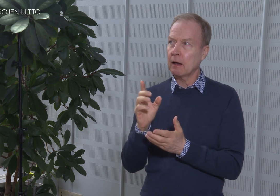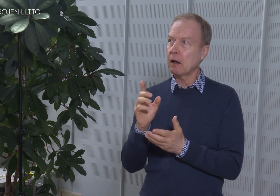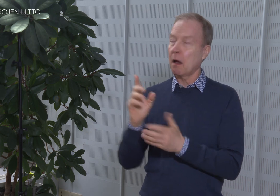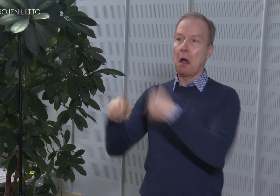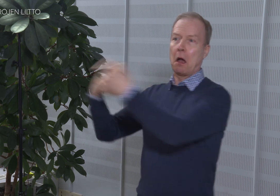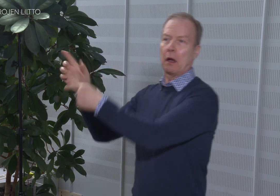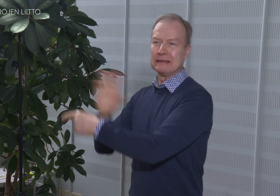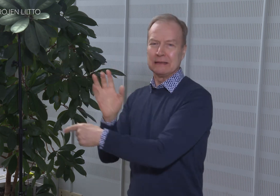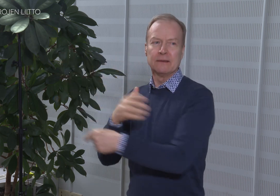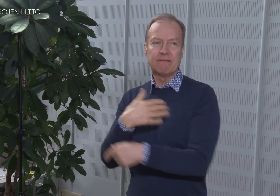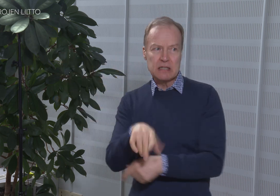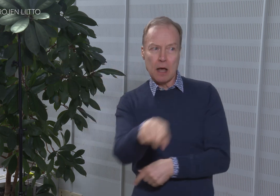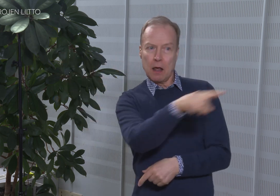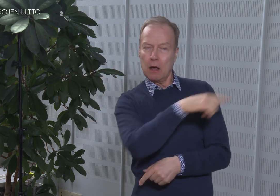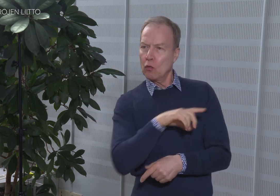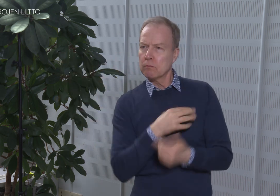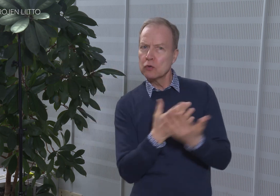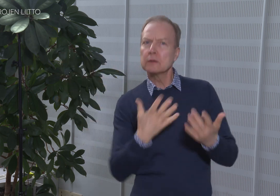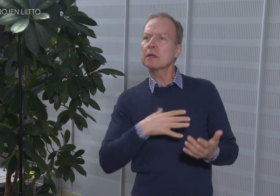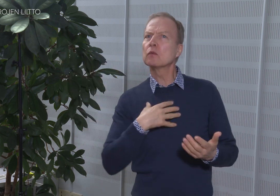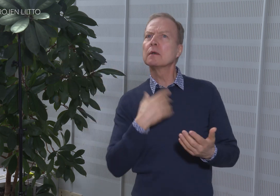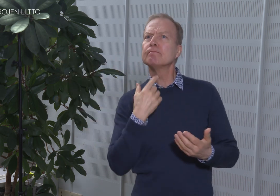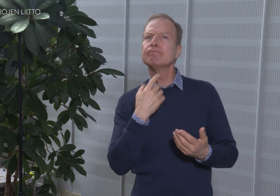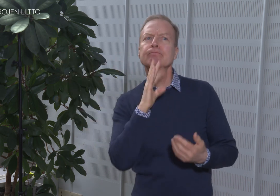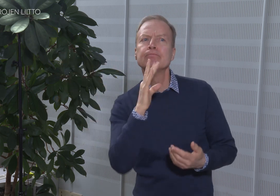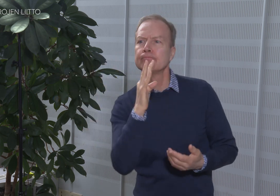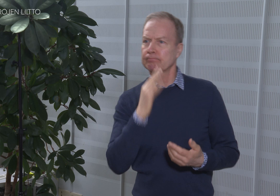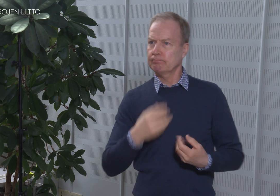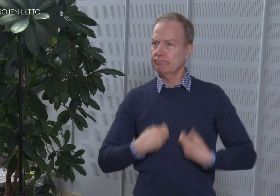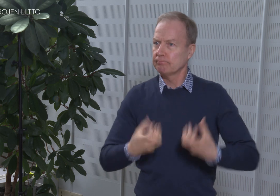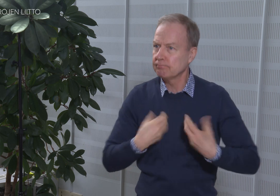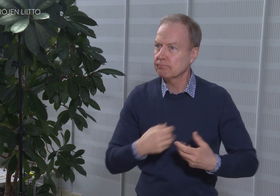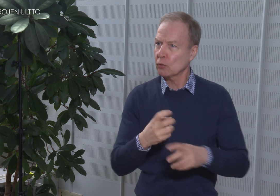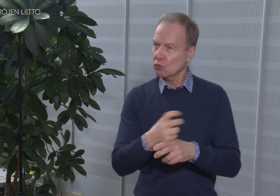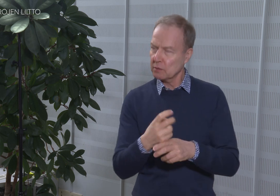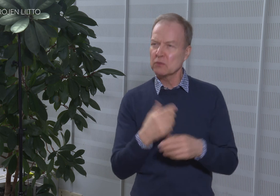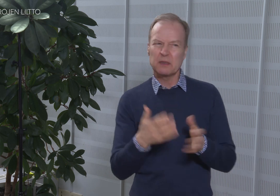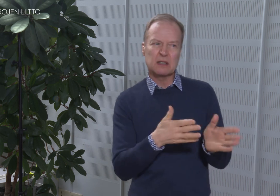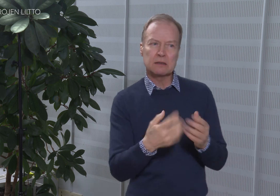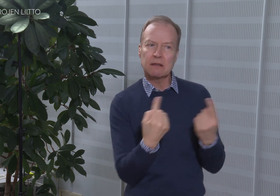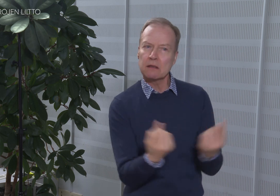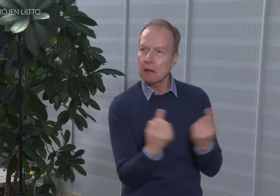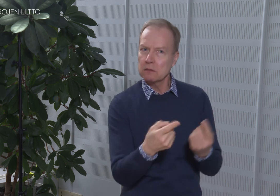yhteisön jäsenet varsinaisen prosessin aikana ja tarjota heille tilaisuuksia, -